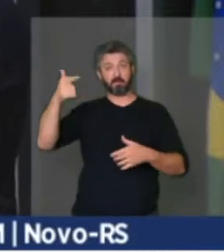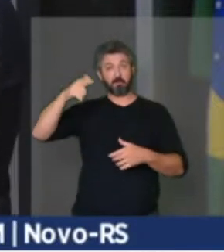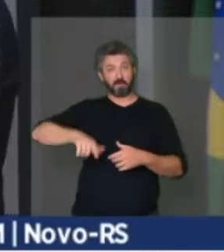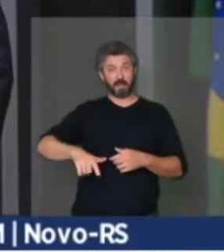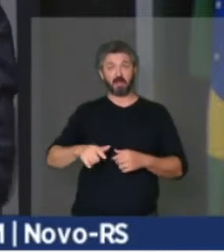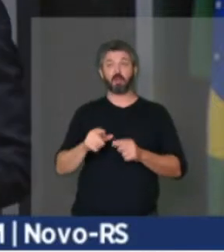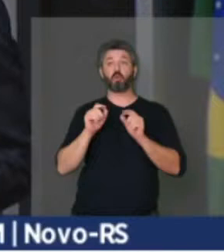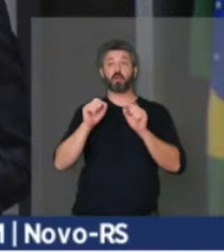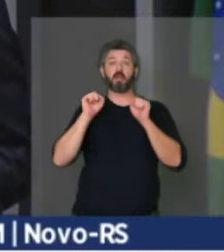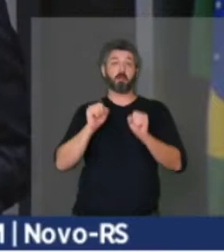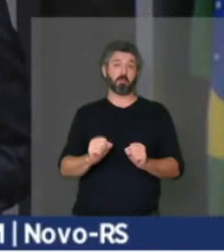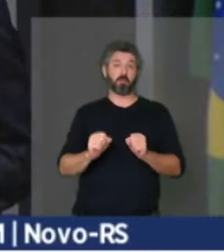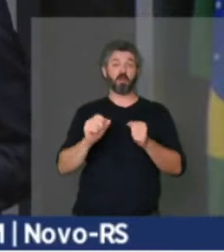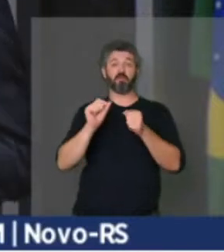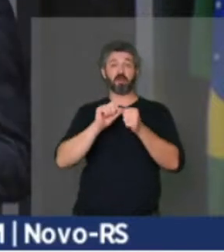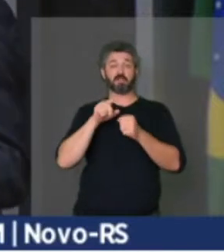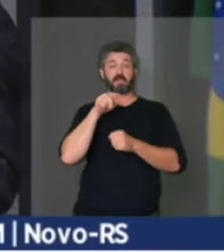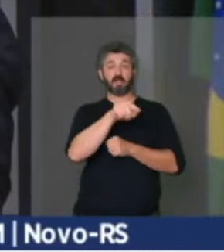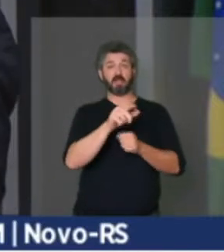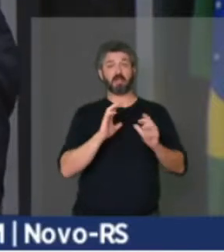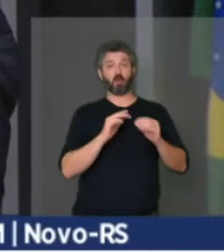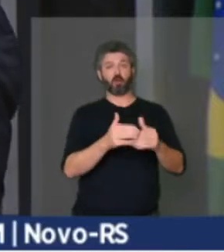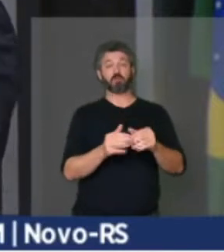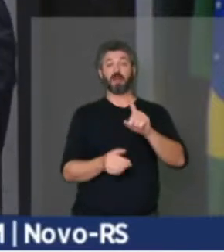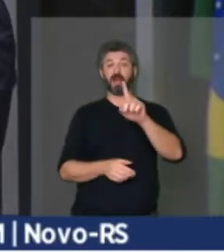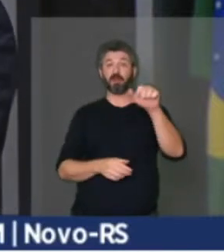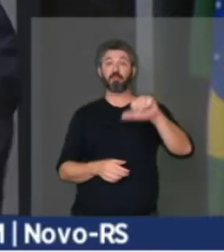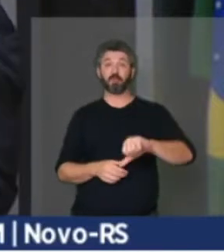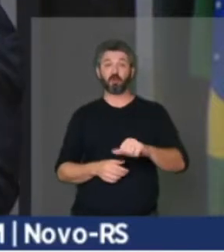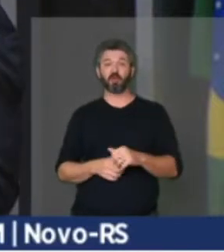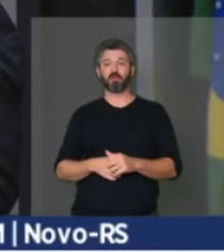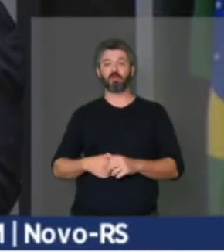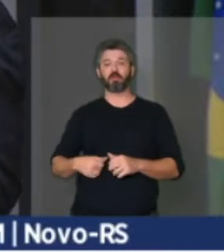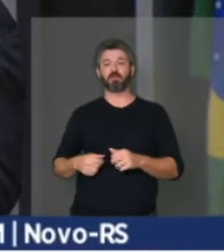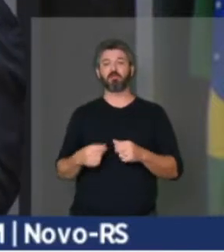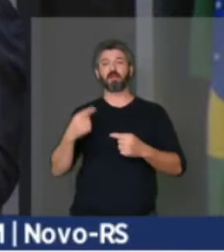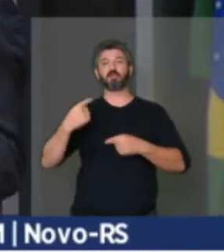PIOR PARA TRATAR DE UM ASSUNTO, AO QUE TUDO INDICA...